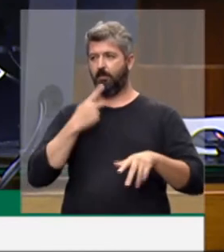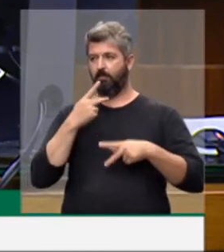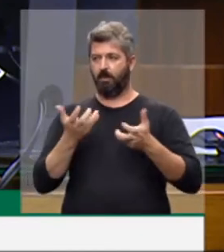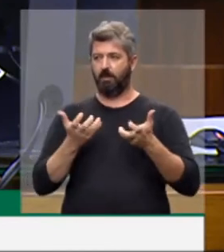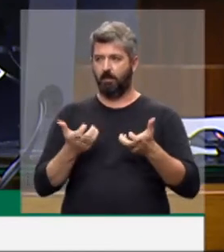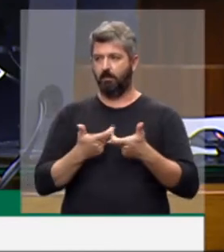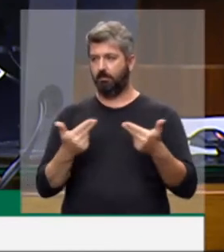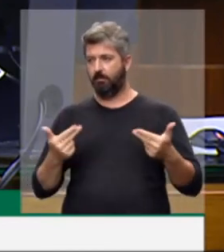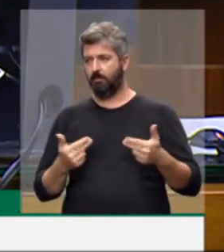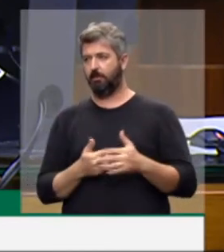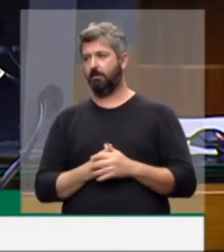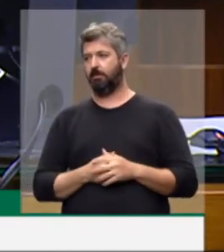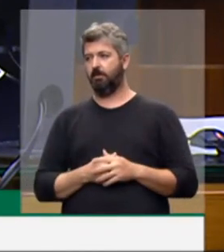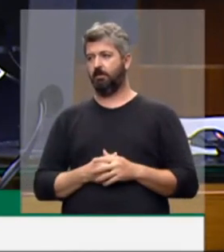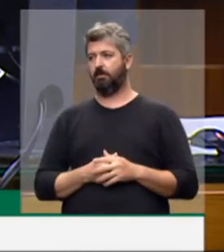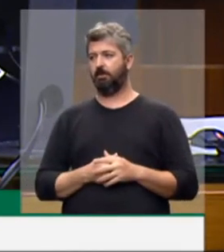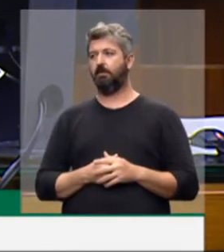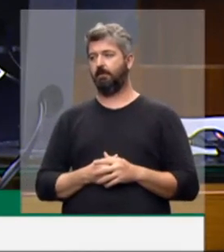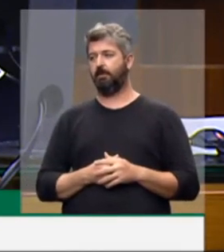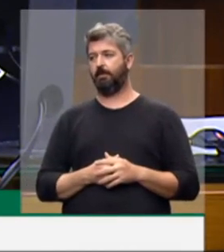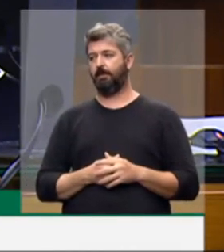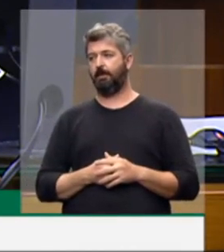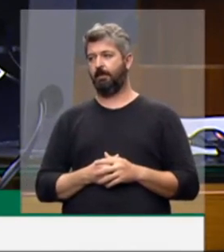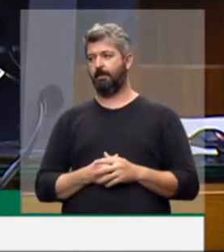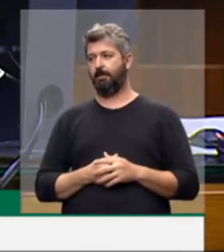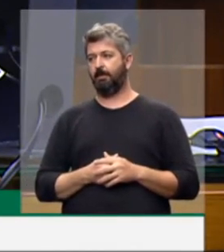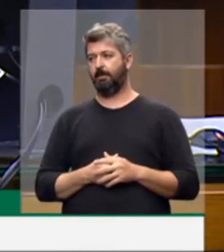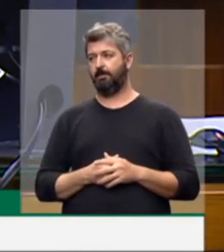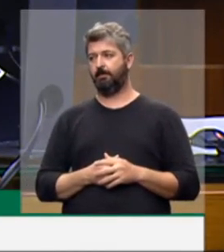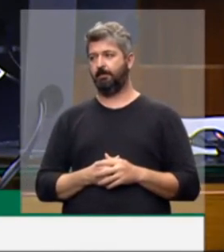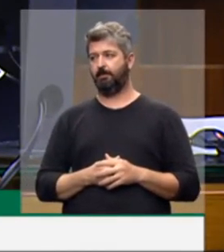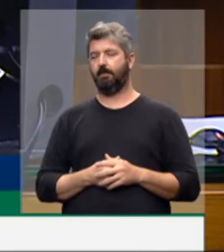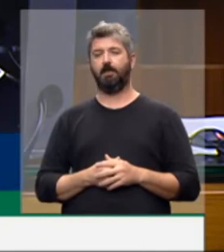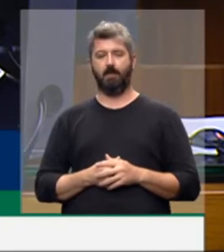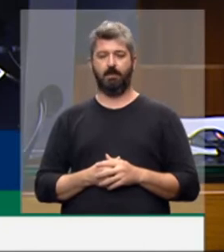VOTAÇÃO POR UMA SESSÃO . -- ALGUM LÍDER QUE FEZ INSCRIÇÃO PARA FALAR EM PLENÁRIO, QUE É FALAR,